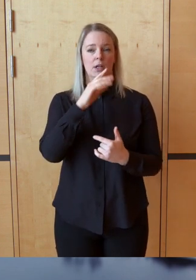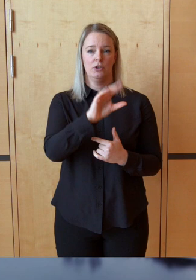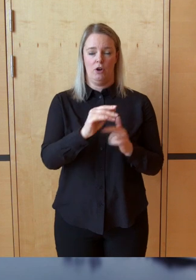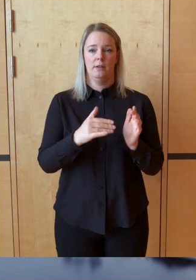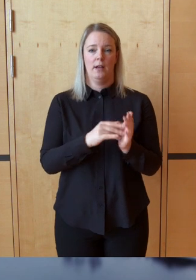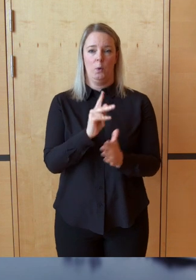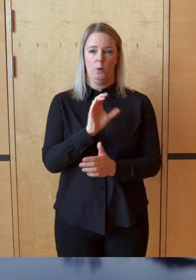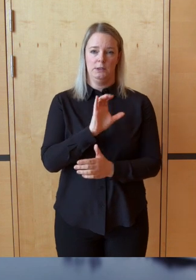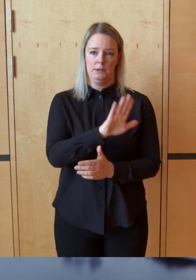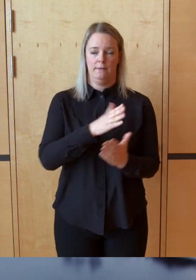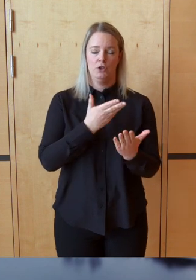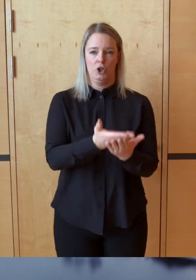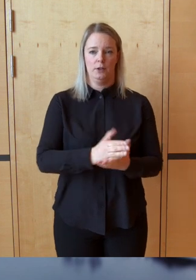Kommunstyrelsens flygande förslag